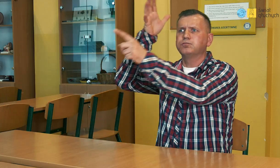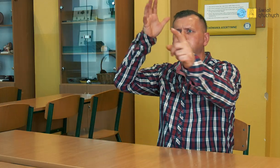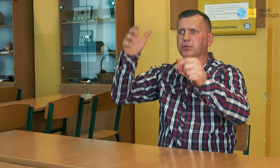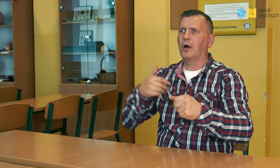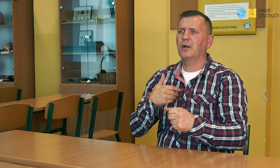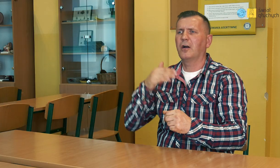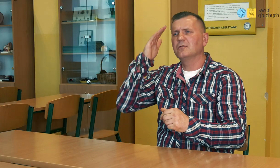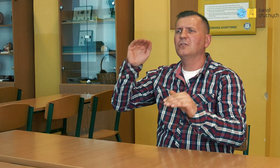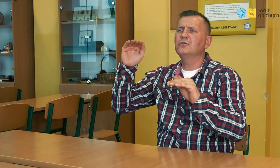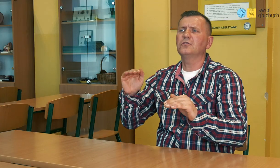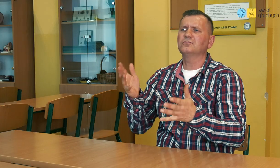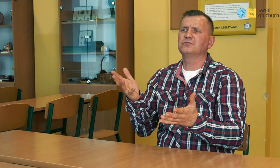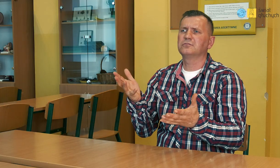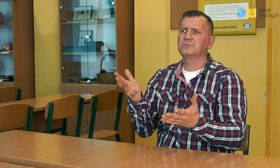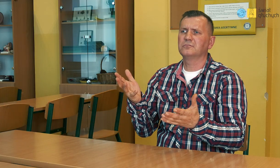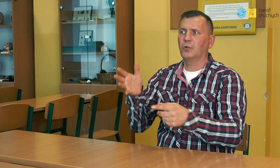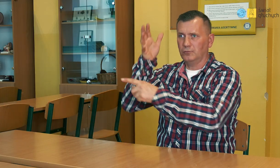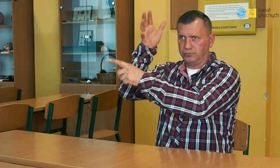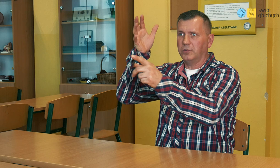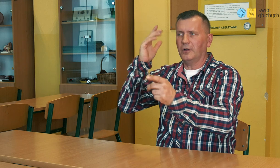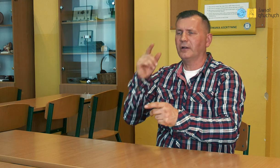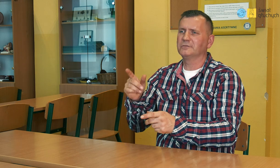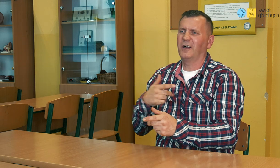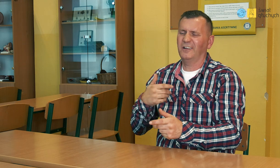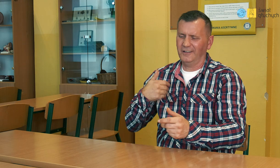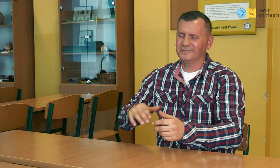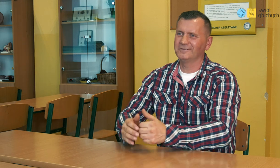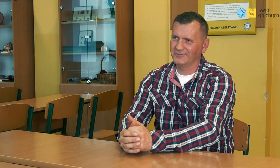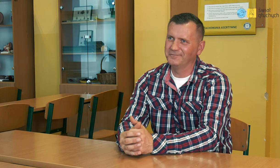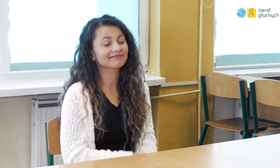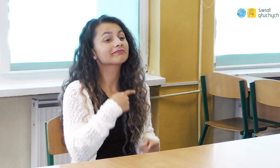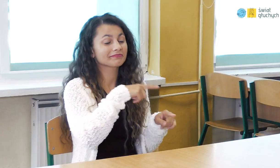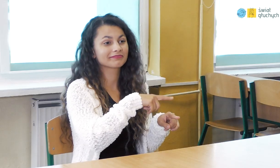Wszyscy mieli dużą wiedzę matematyczną, mój poziom był trochę niższy, ale brali w nich udział wzorowi uczniowie. Ja nie chciałem brać udziału, byłem średnim uczniem.